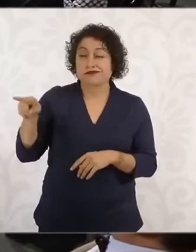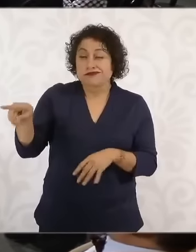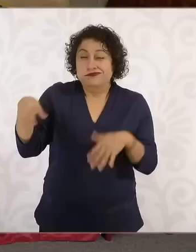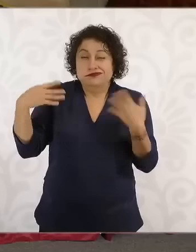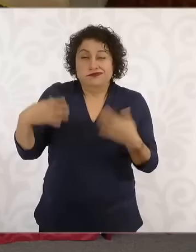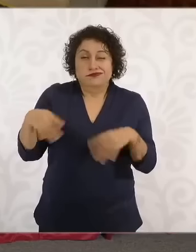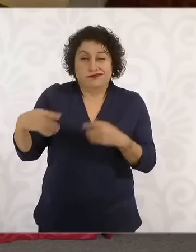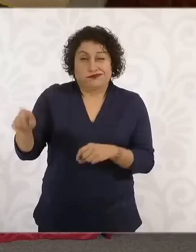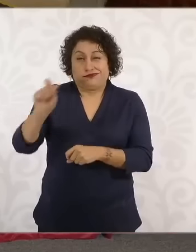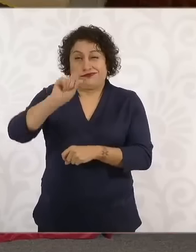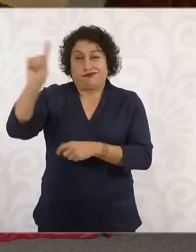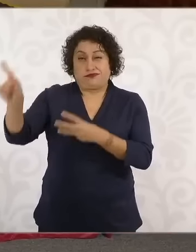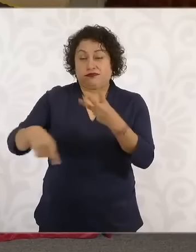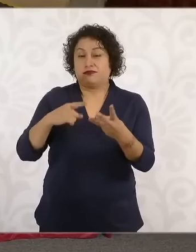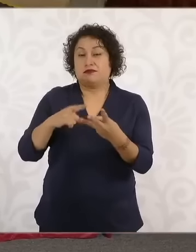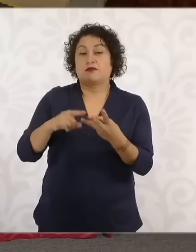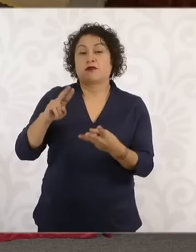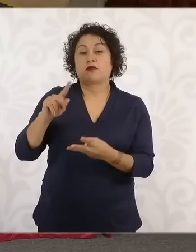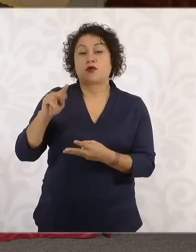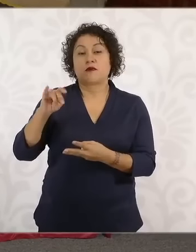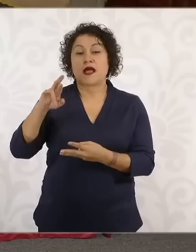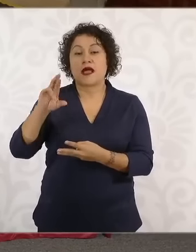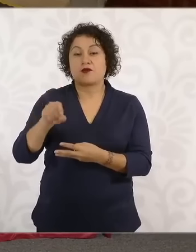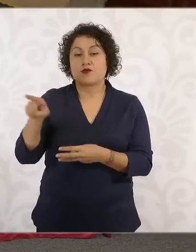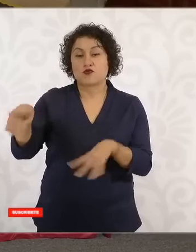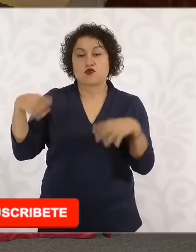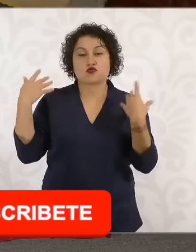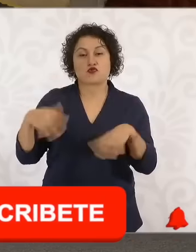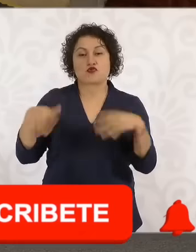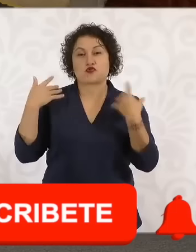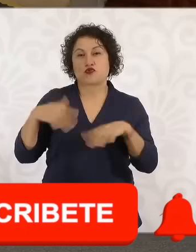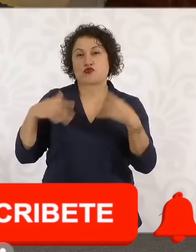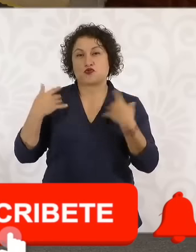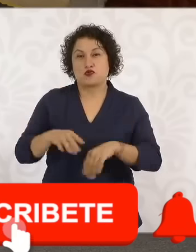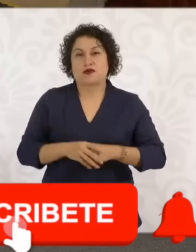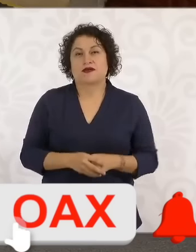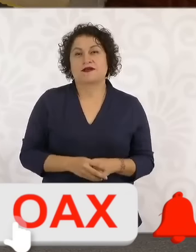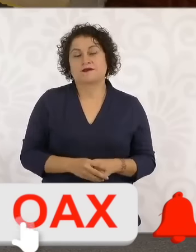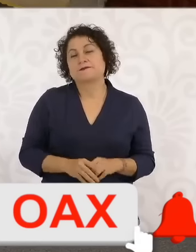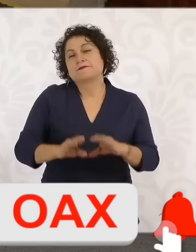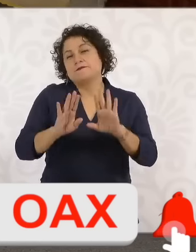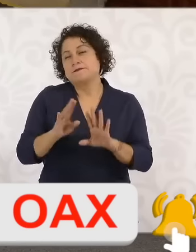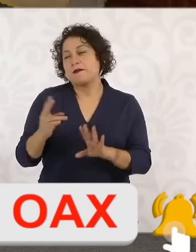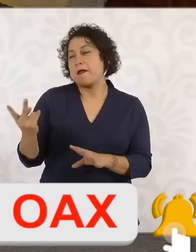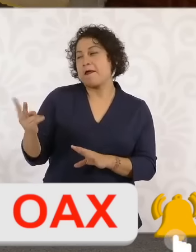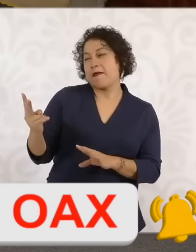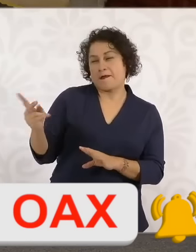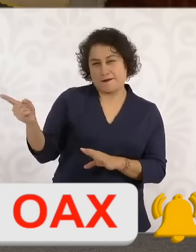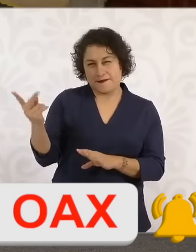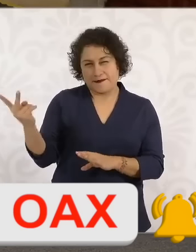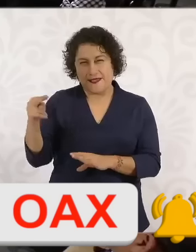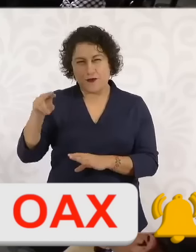que está con nosotros que es el rating mayor de Bueno, ahí se las va con Noemí. Muchas gracias,